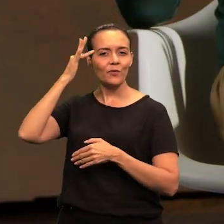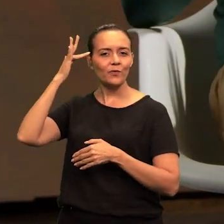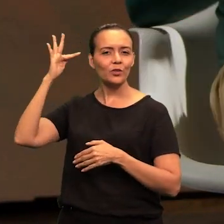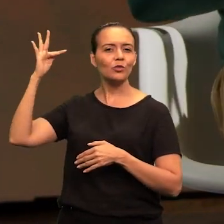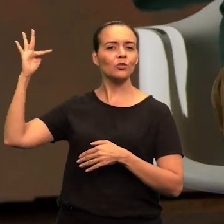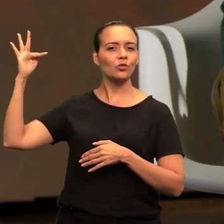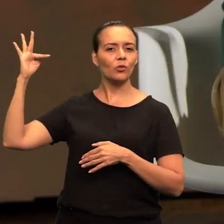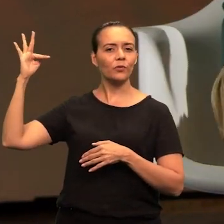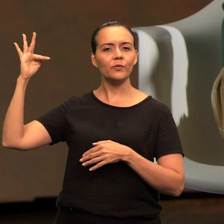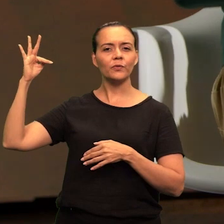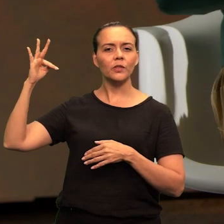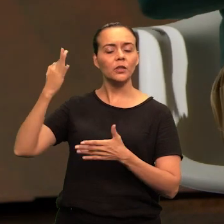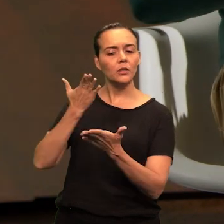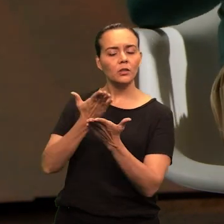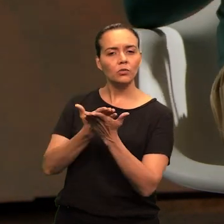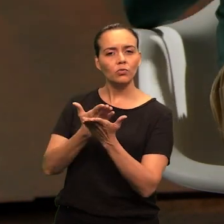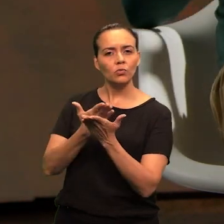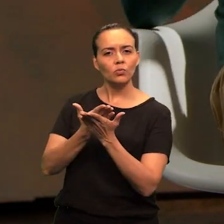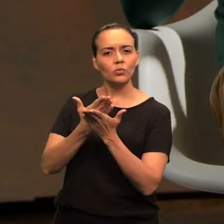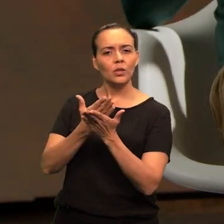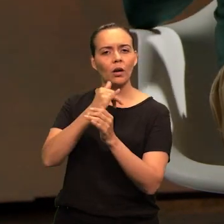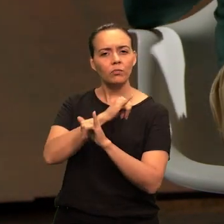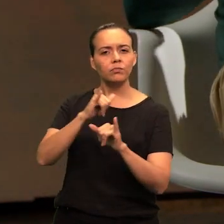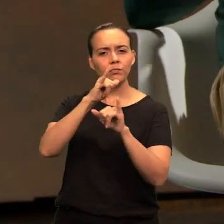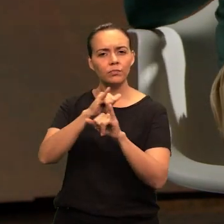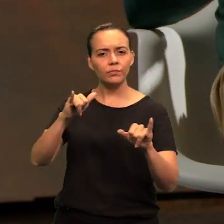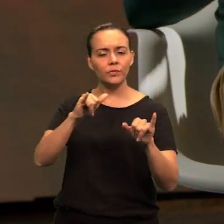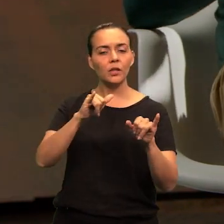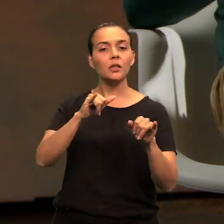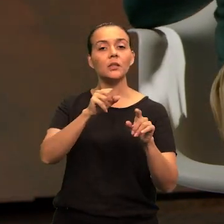a produção do conhecimento filosófico e a própria sociedade.